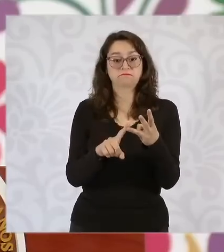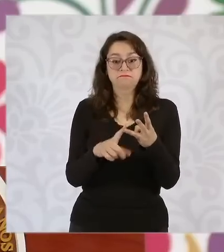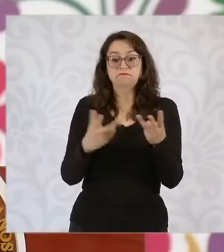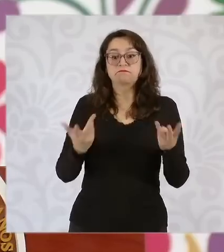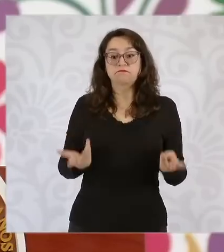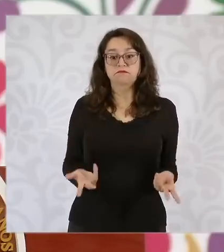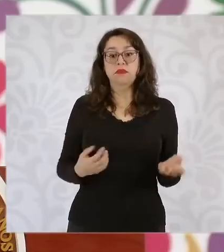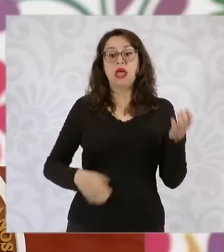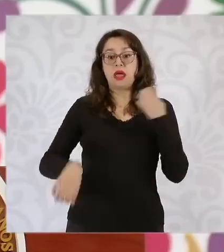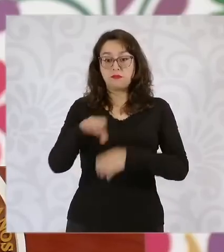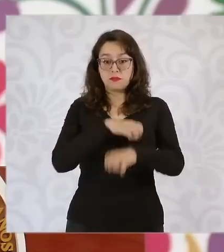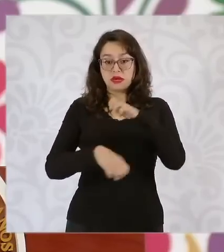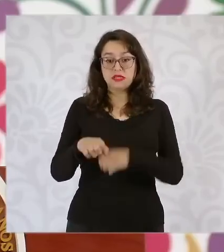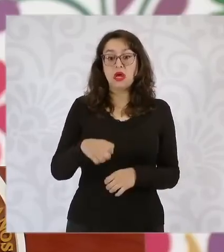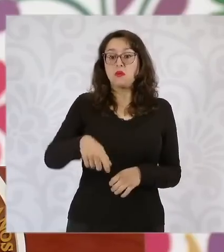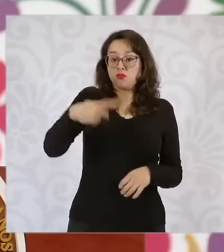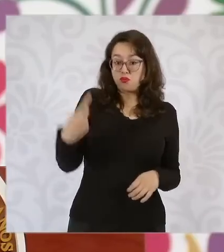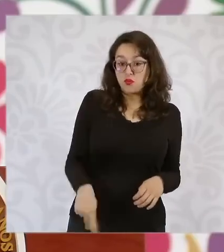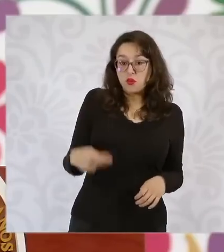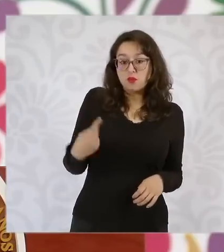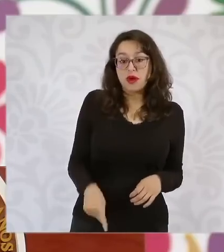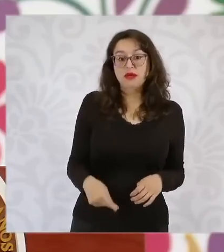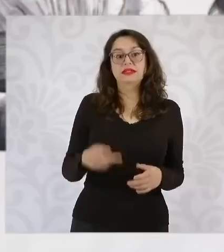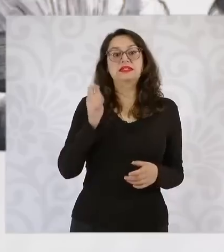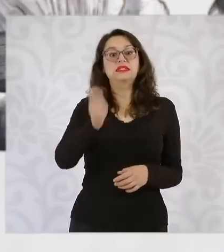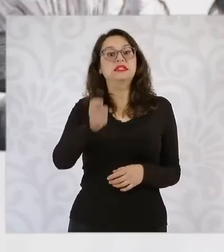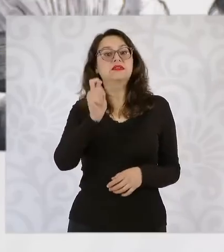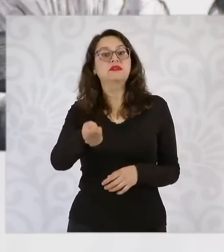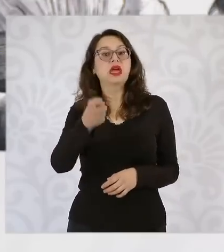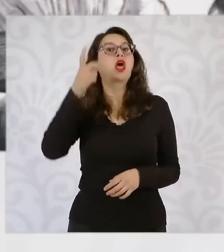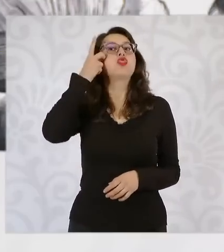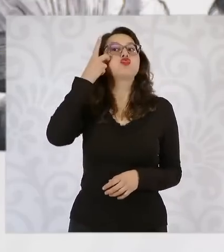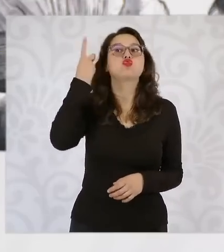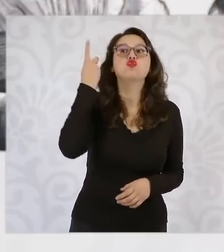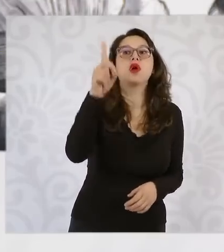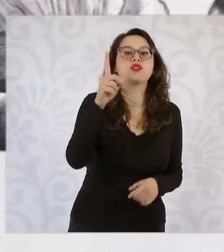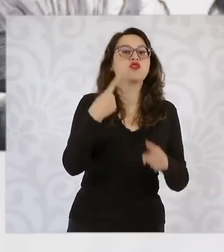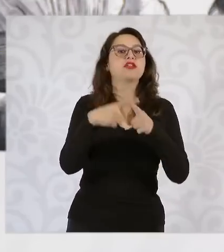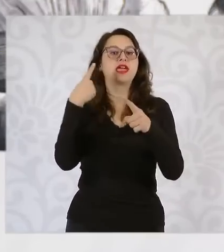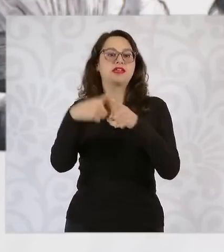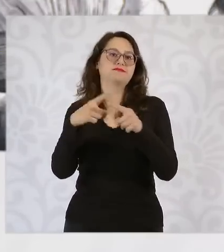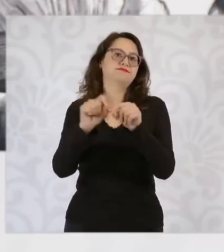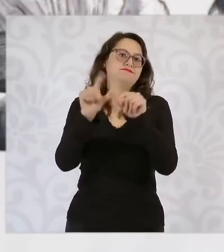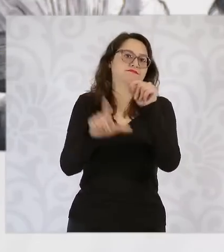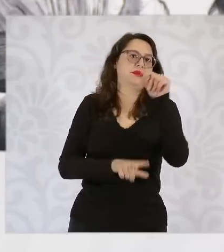públicas es decir del pueblo de México y de la nación va a permitir cumplir con el plan